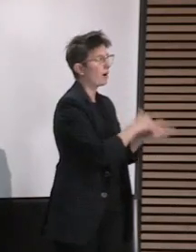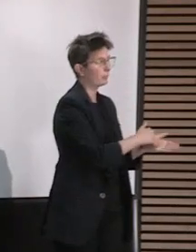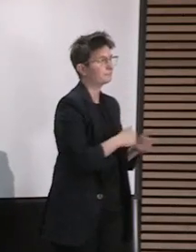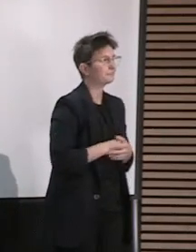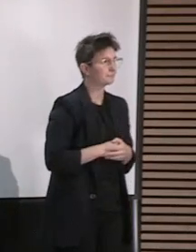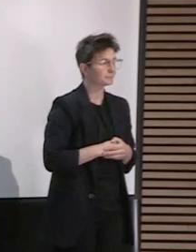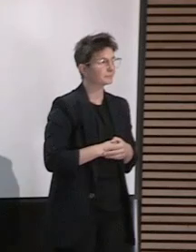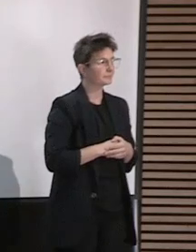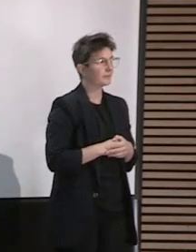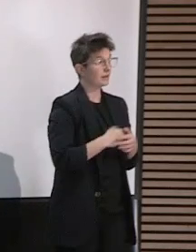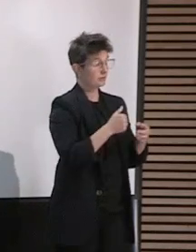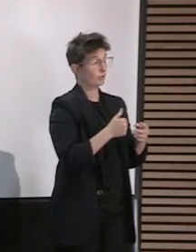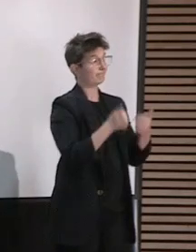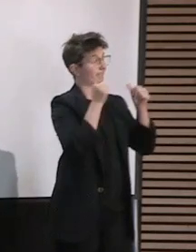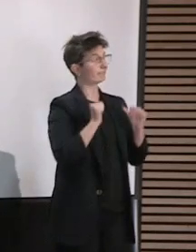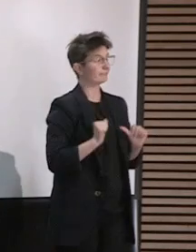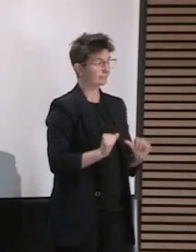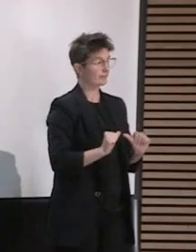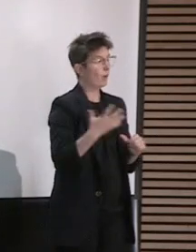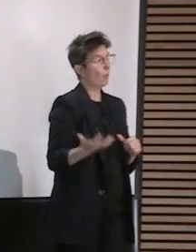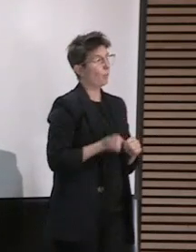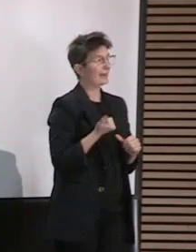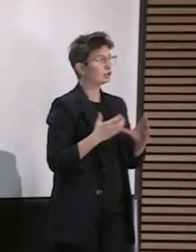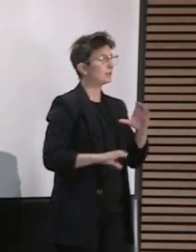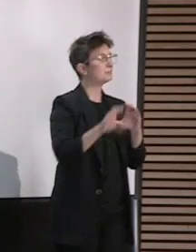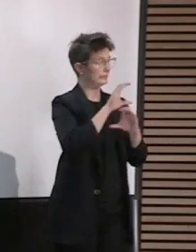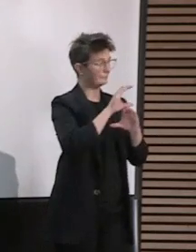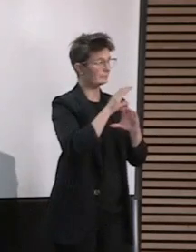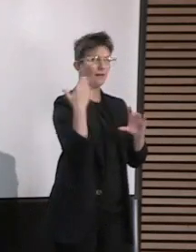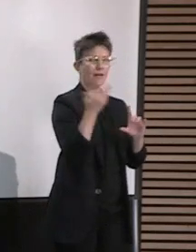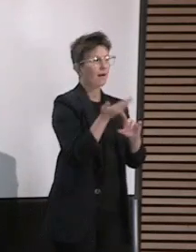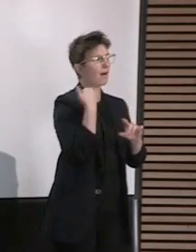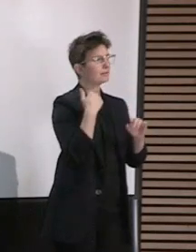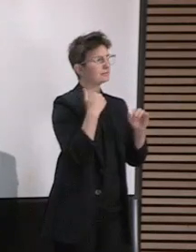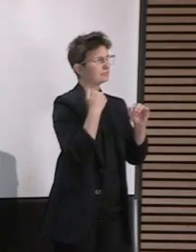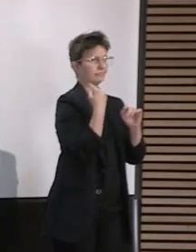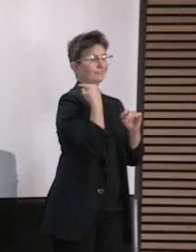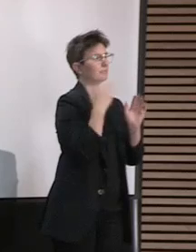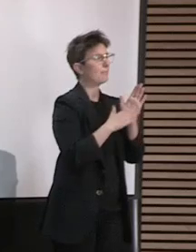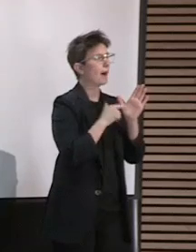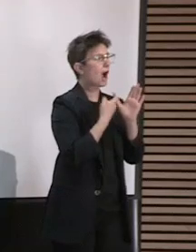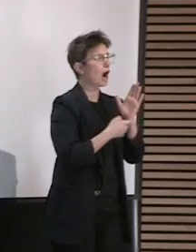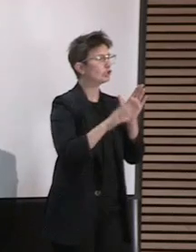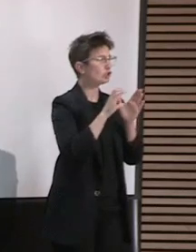reira tena matou kua whakahaua te GCSB ki te awhina i te NZX me tenei ahuatanga. Kei te